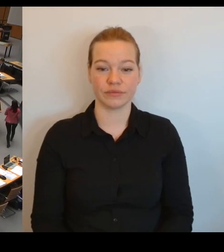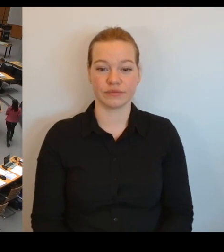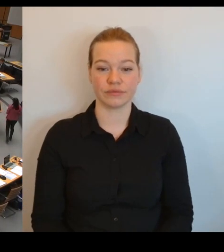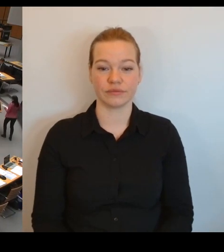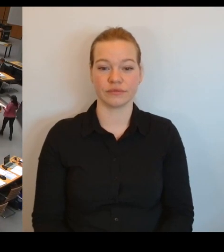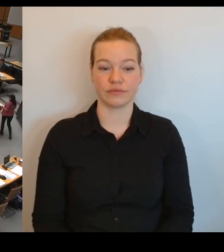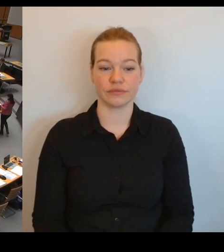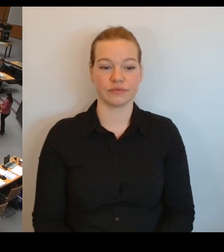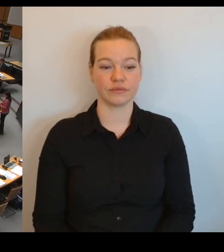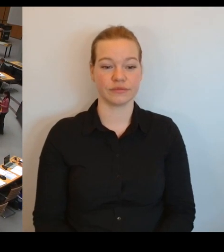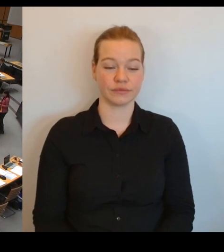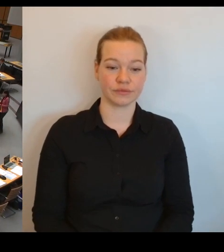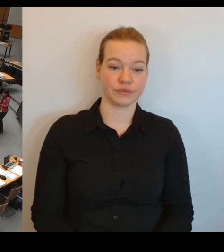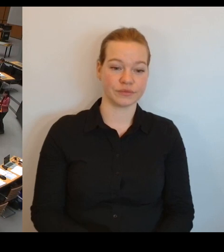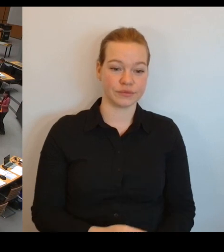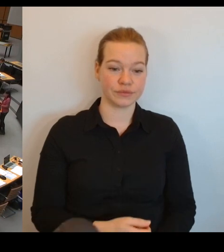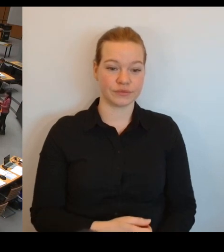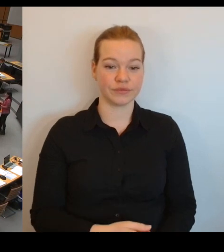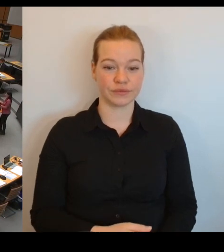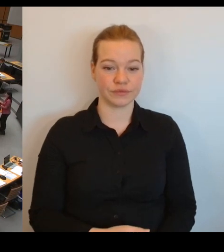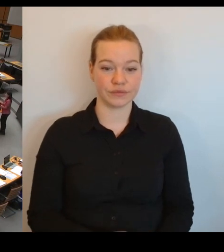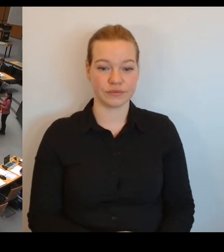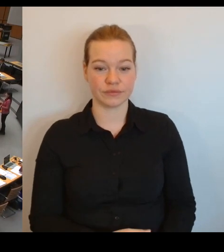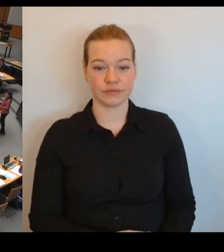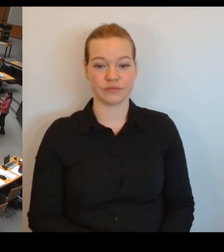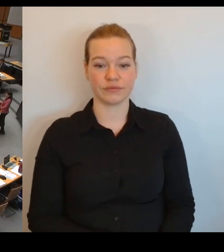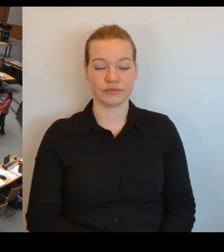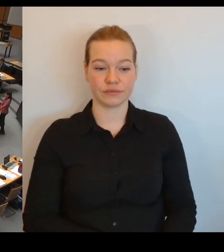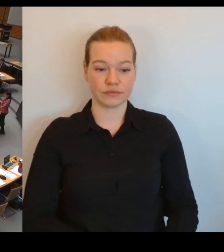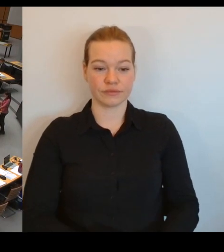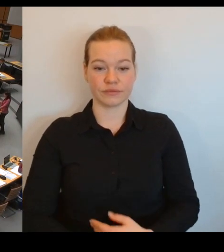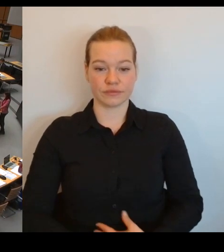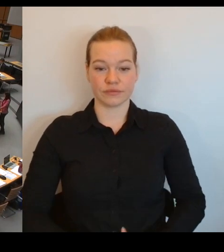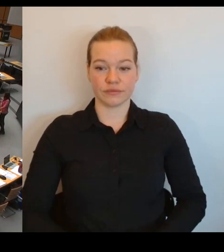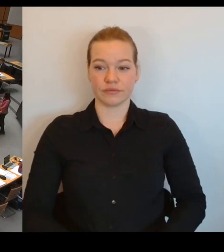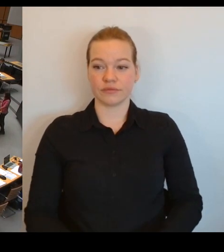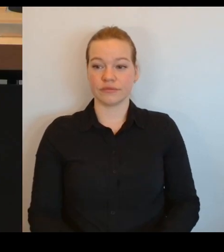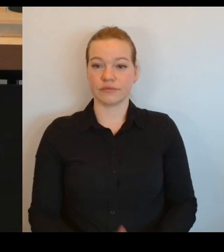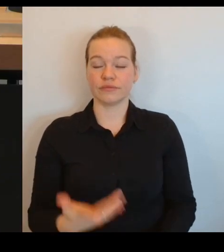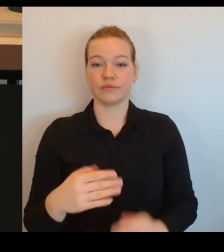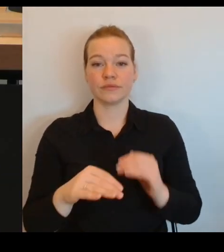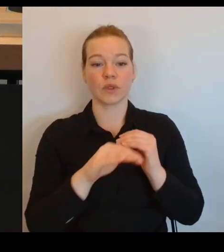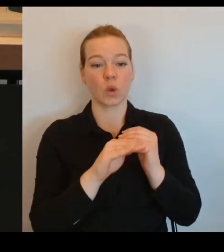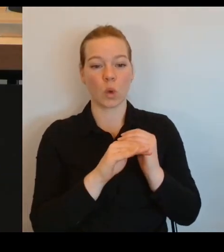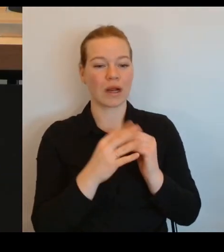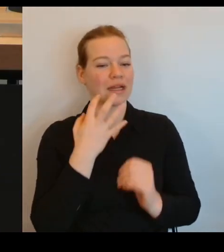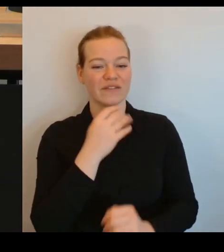Die Kollegin wünscht keine Zwischenfragen. Sehr geehrte Frau Präsidentin Sehr geehrte Damen und Herren!